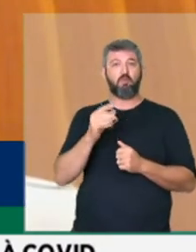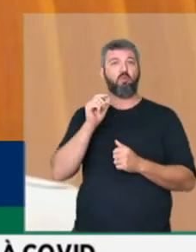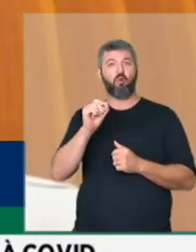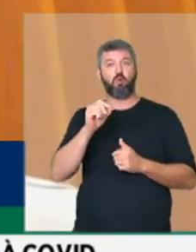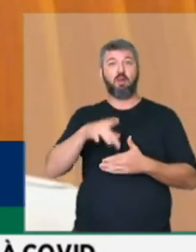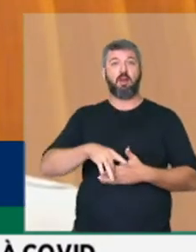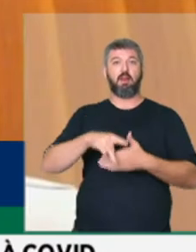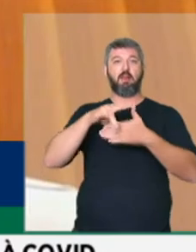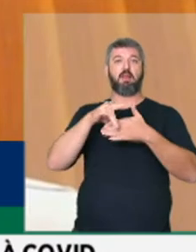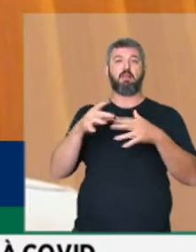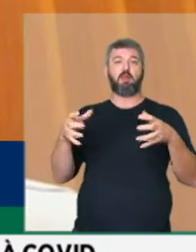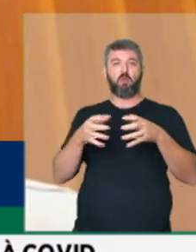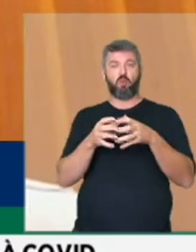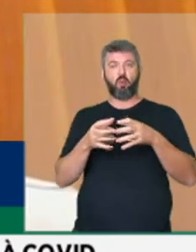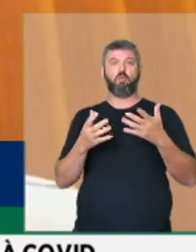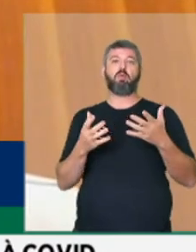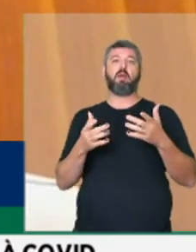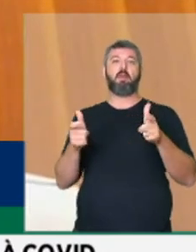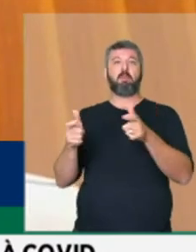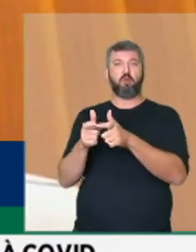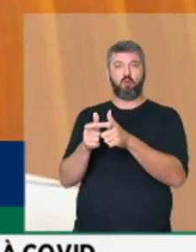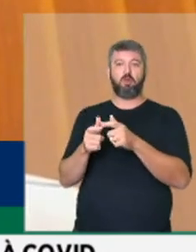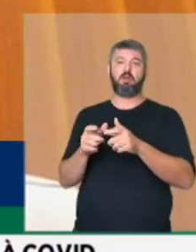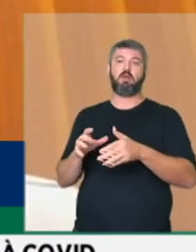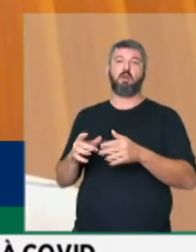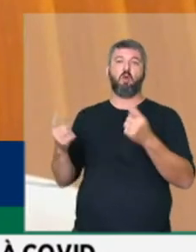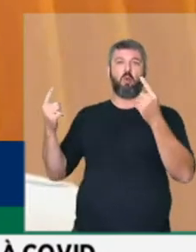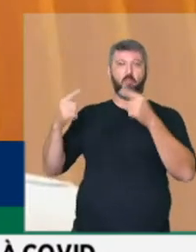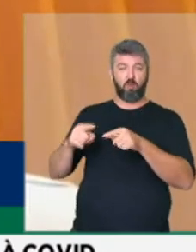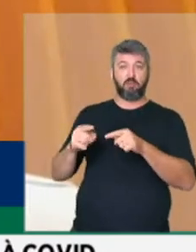SESSÃO. PRIMEIRO, PRESIDENTE... EU QUERO DIZER QUE... A SITUAÇÃO DE